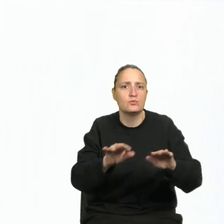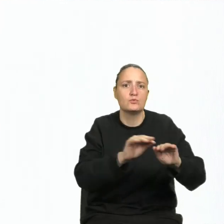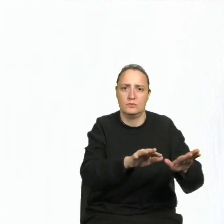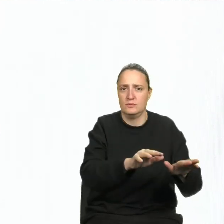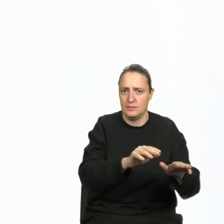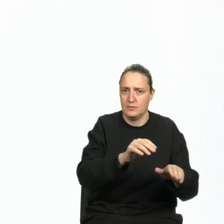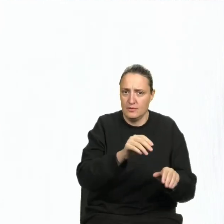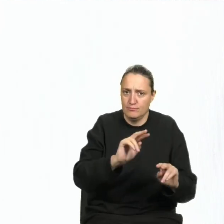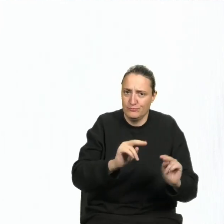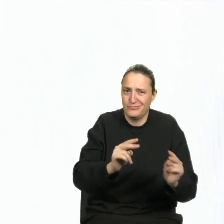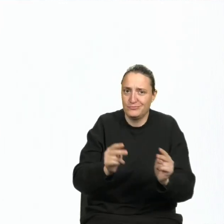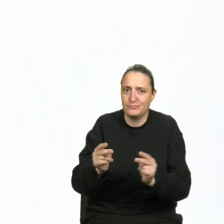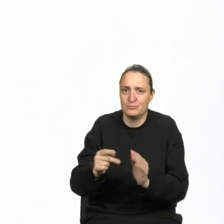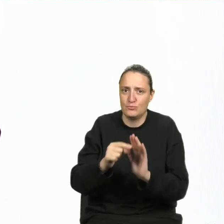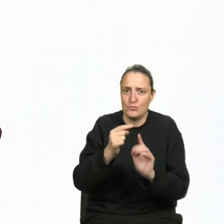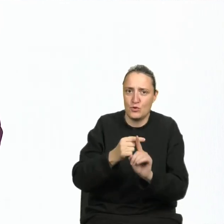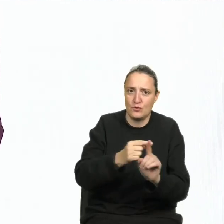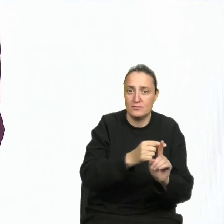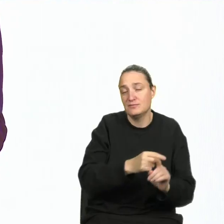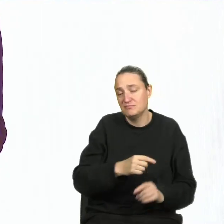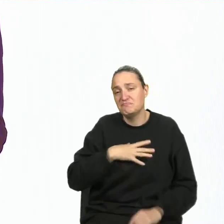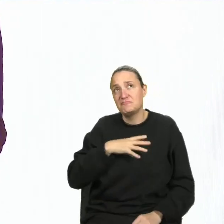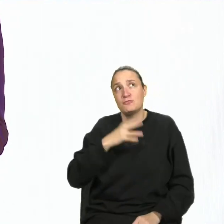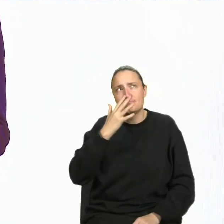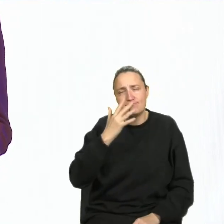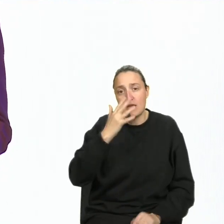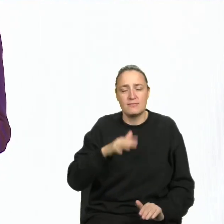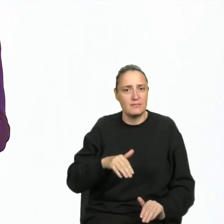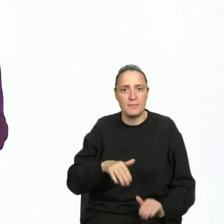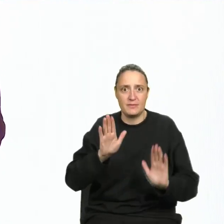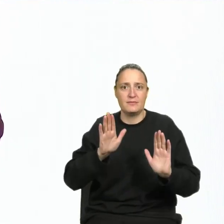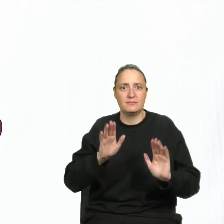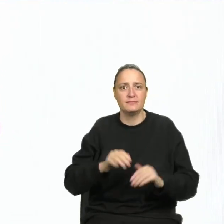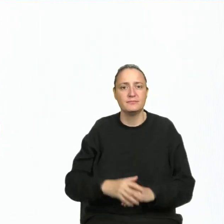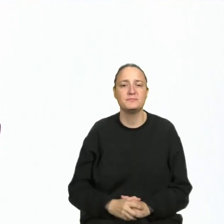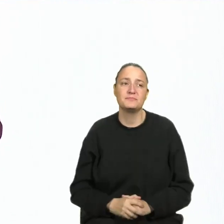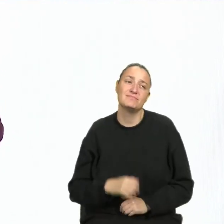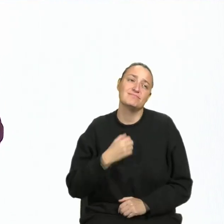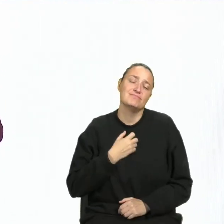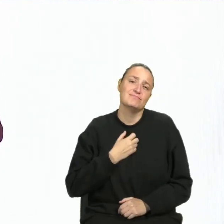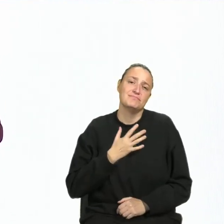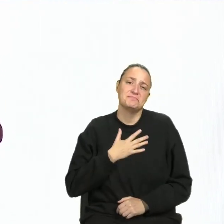czy program Skills Poland, czy siecie europejskie Europass, Euroguidance, EVET, czy inne fantastyczne inicjatywy,